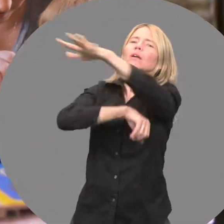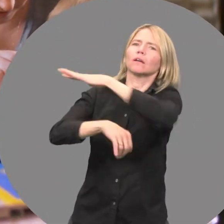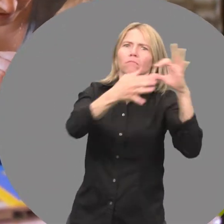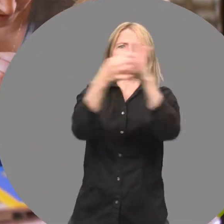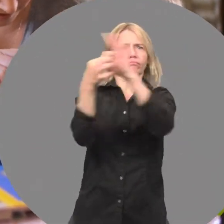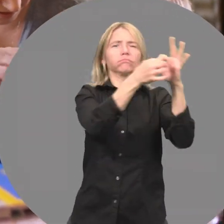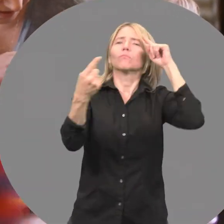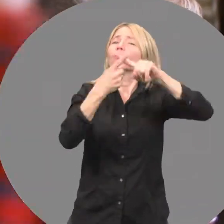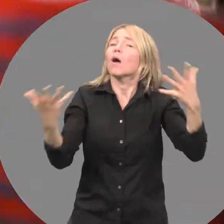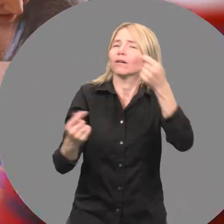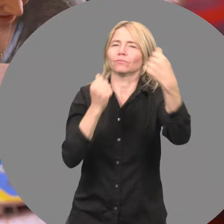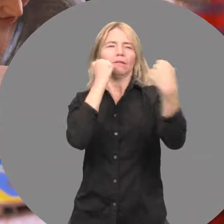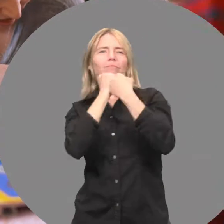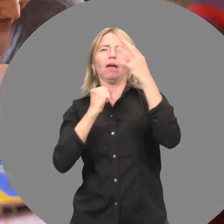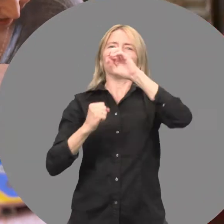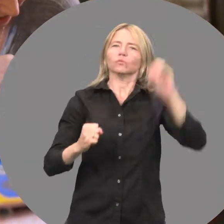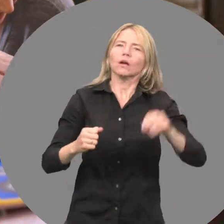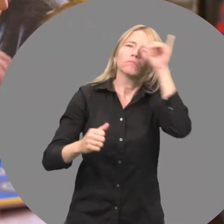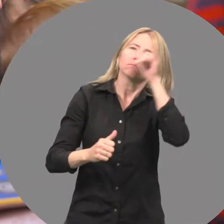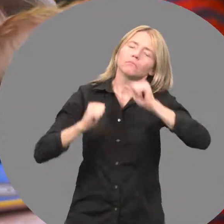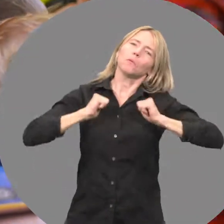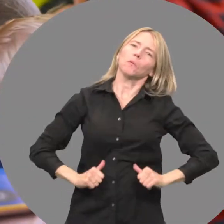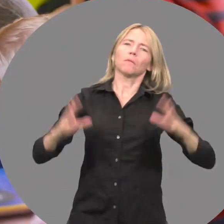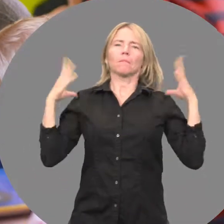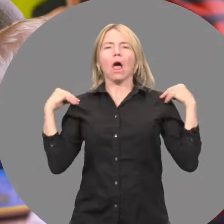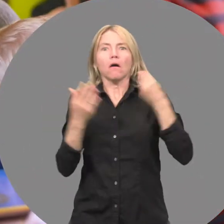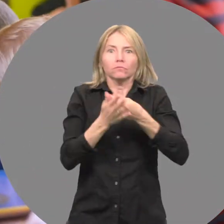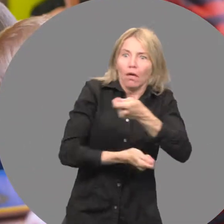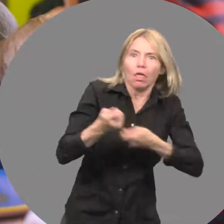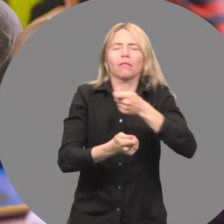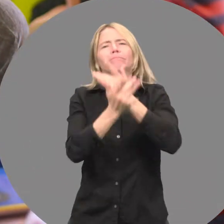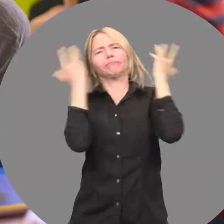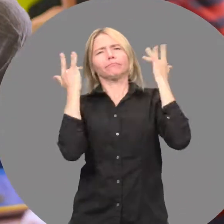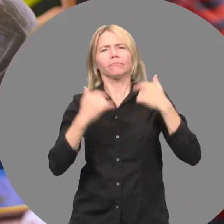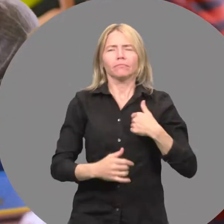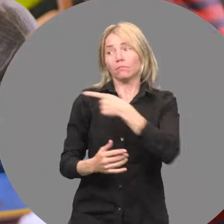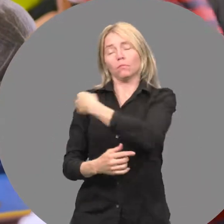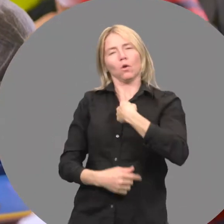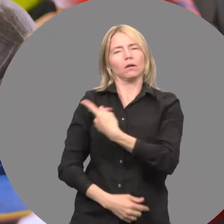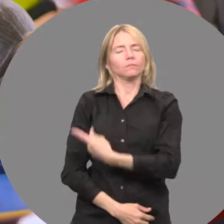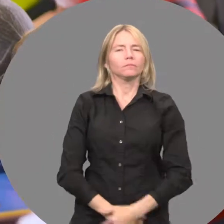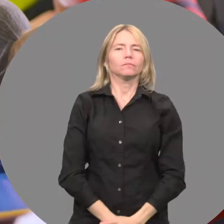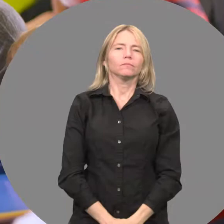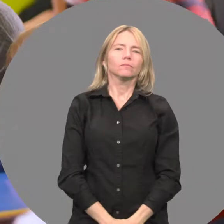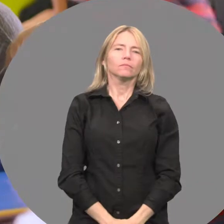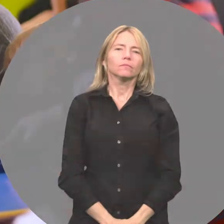une subvention de 40 %, ça nous soulage d'un lourd fardeau financier, Andrew et moi. Qui est là? Veux-tu savoir comment il s'appelle?